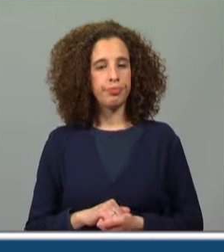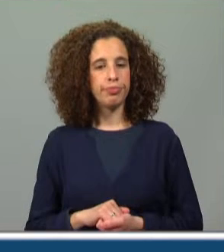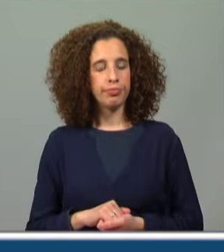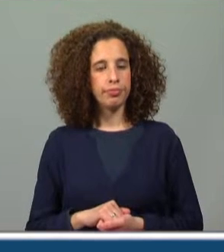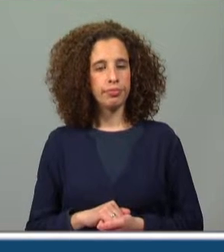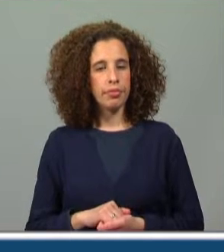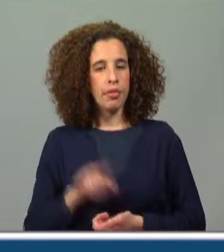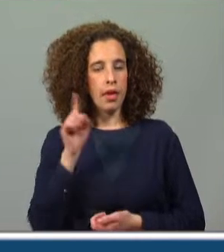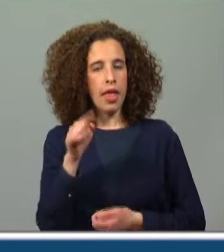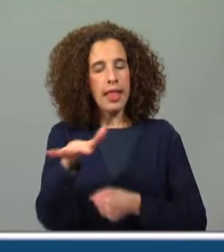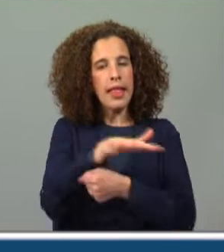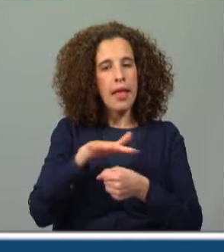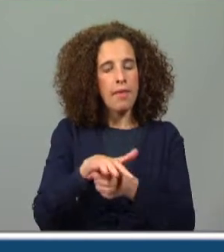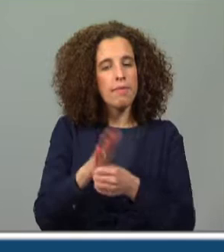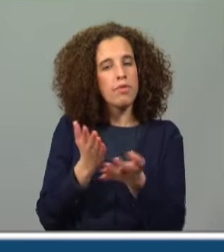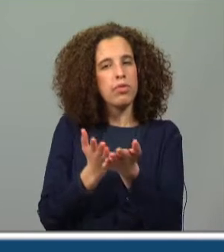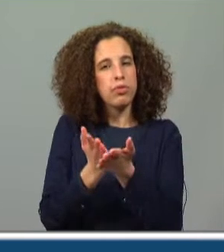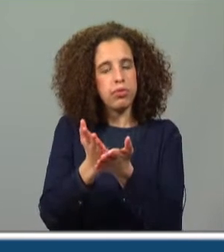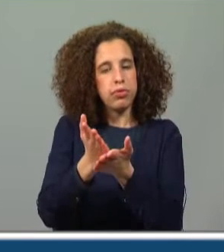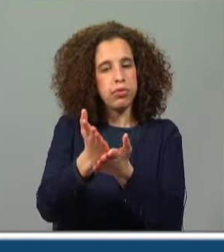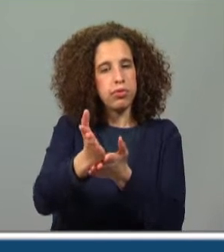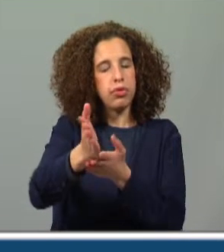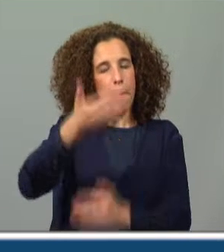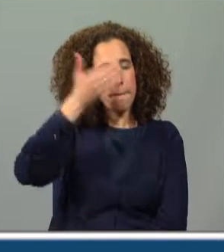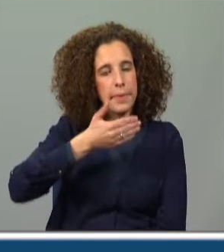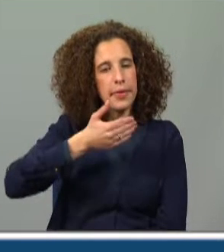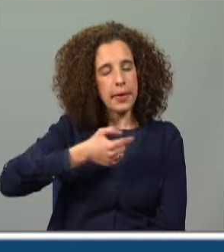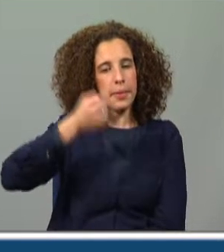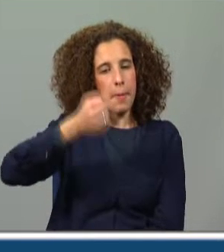esta situação se vai prolongar por vários dias é o dia seguinte 這種情況將持續幾天是第二天